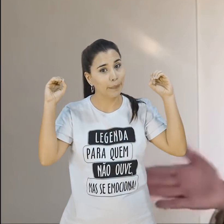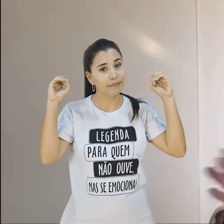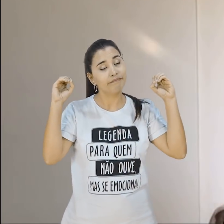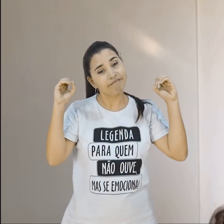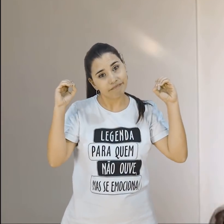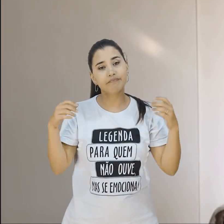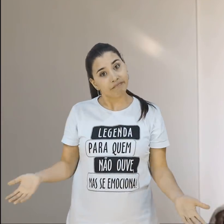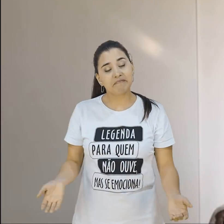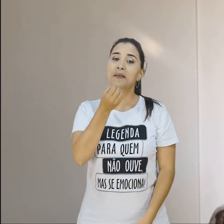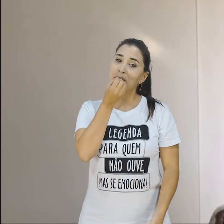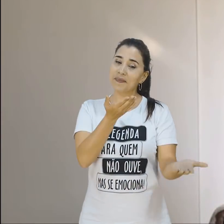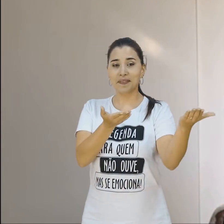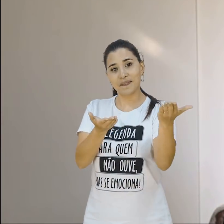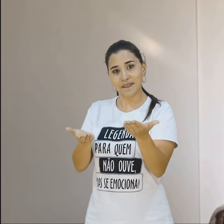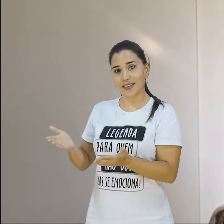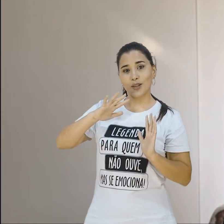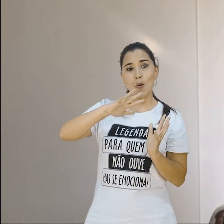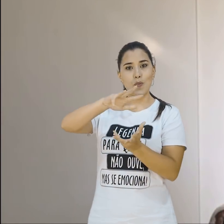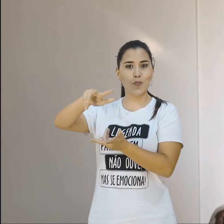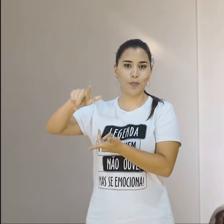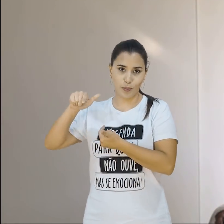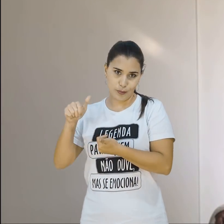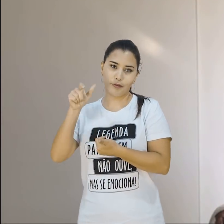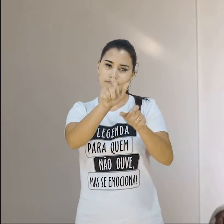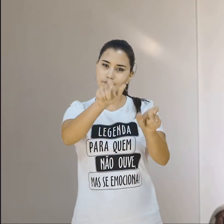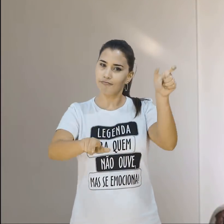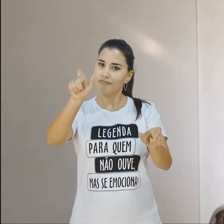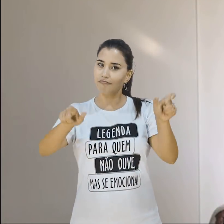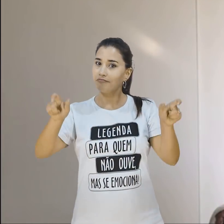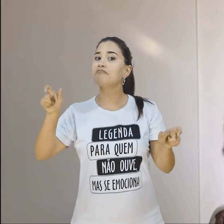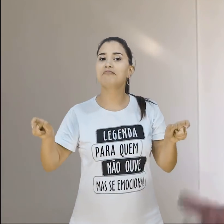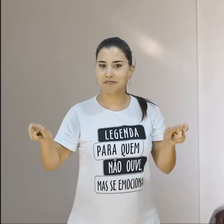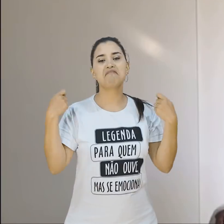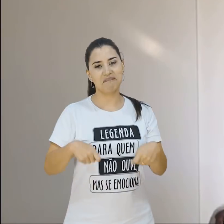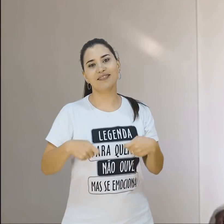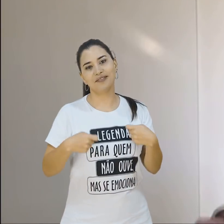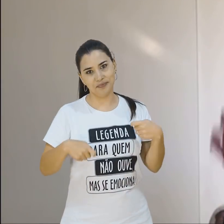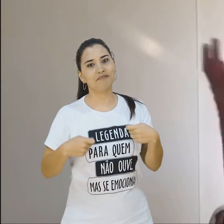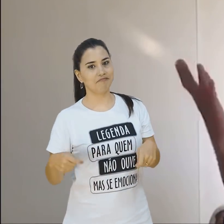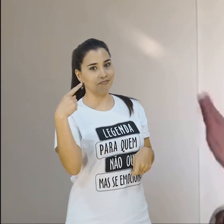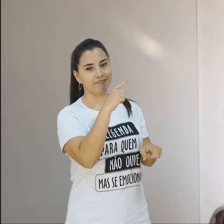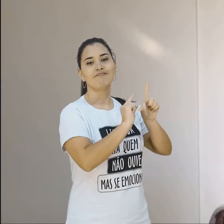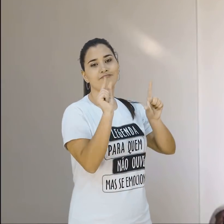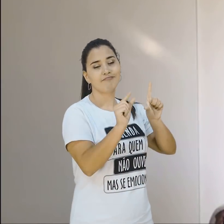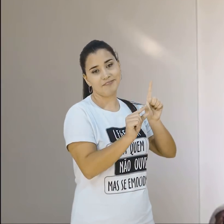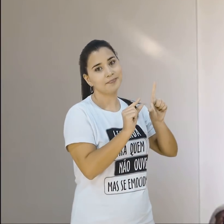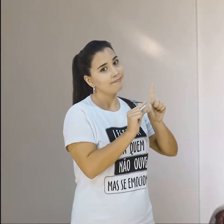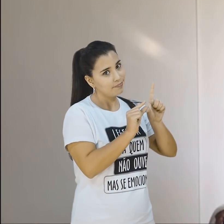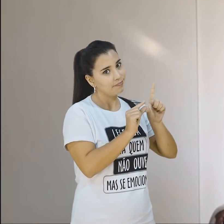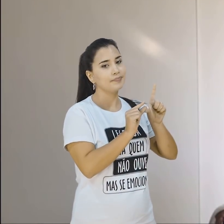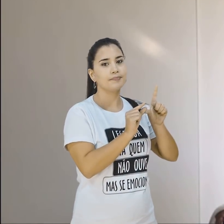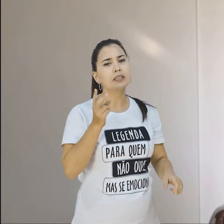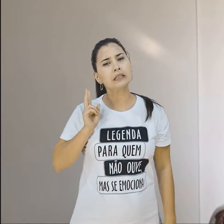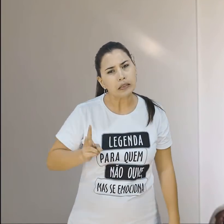Ah, pois é. Bem-vindo ao mundo das pessoas que precisam de legenda. Sempre existe alguma coisa passando numa telinha,